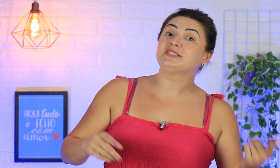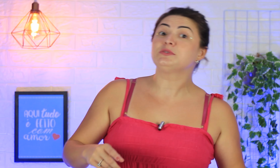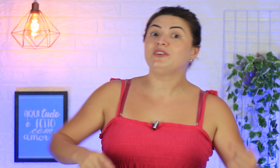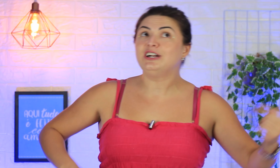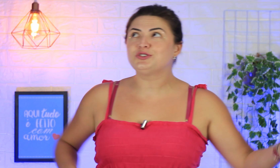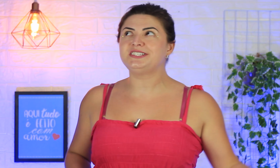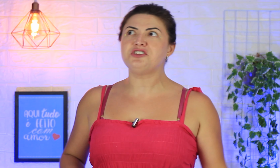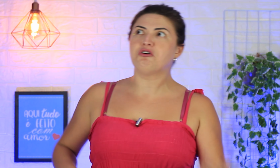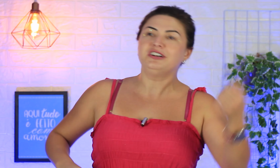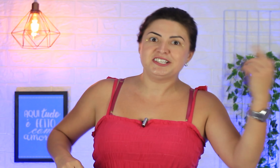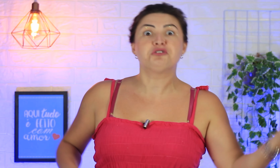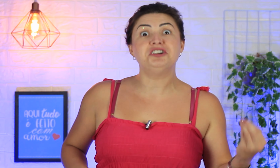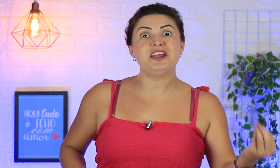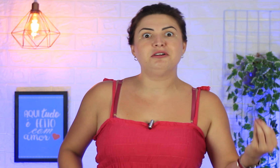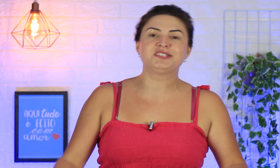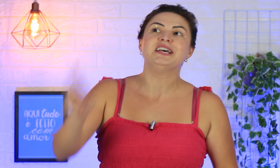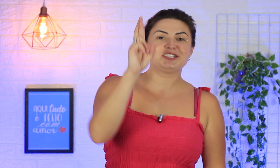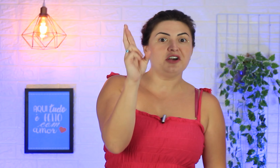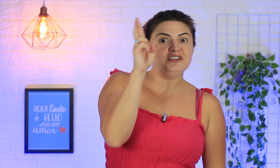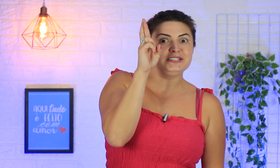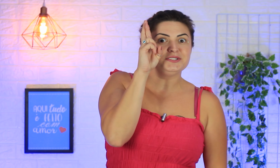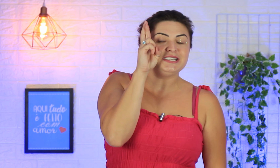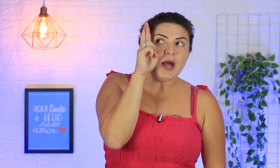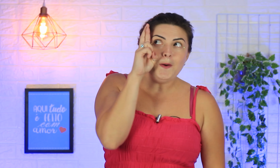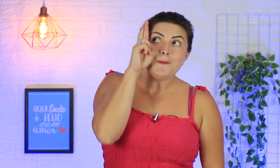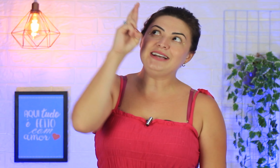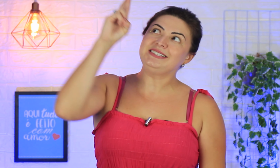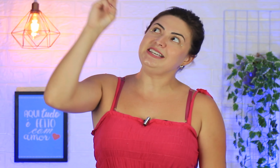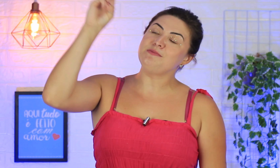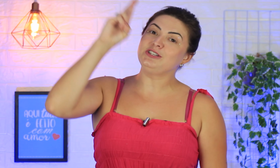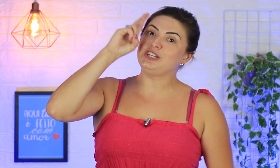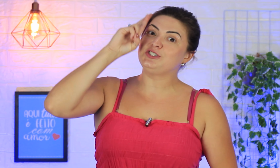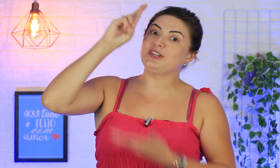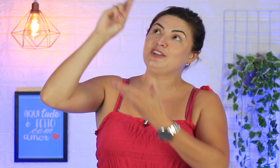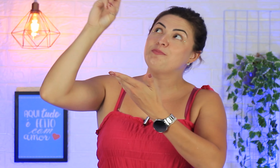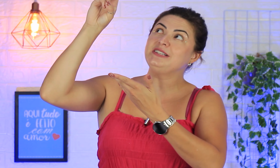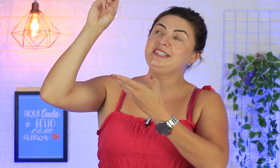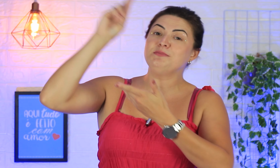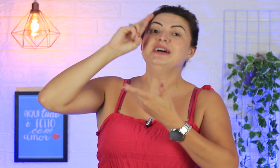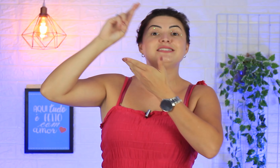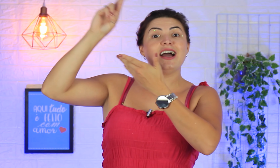nós vamos falar do Senhor Senhor Deus é só fazer o sinal para cima direcionado para cima que está